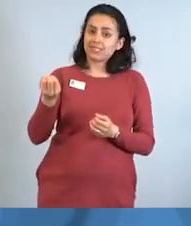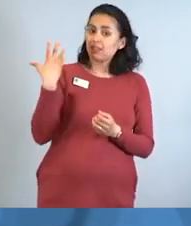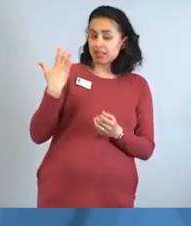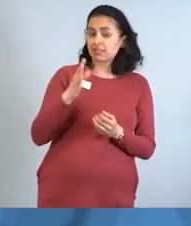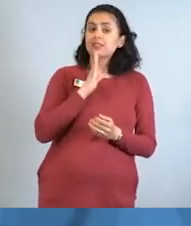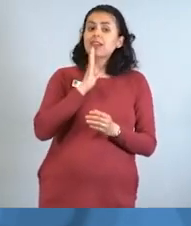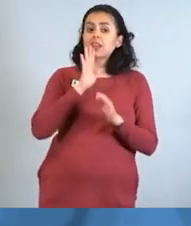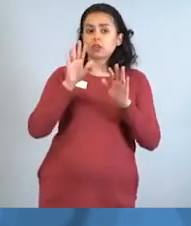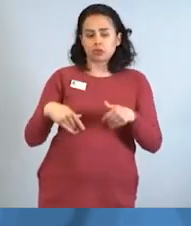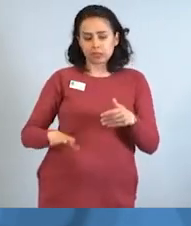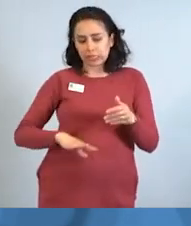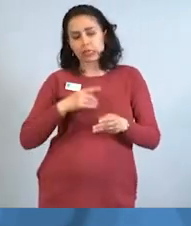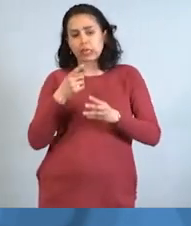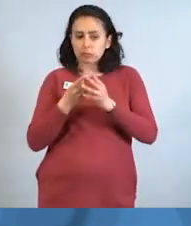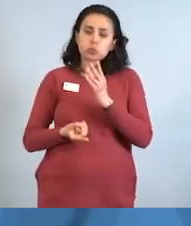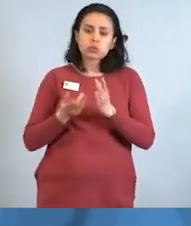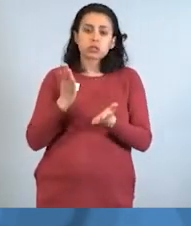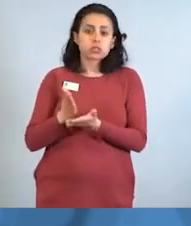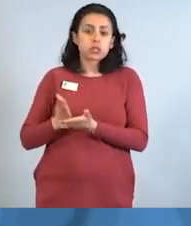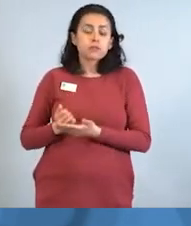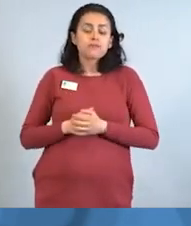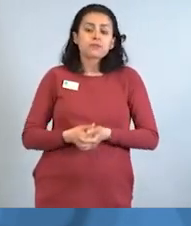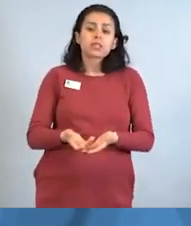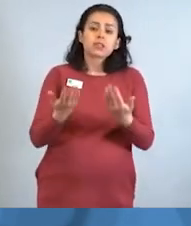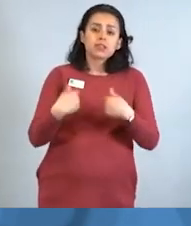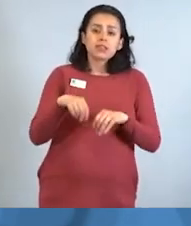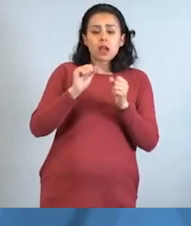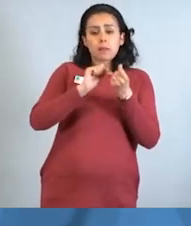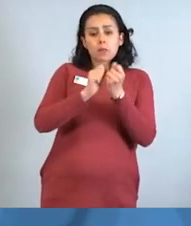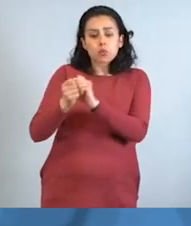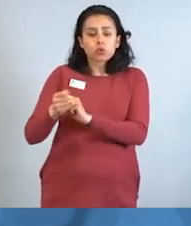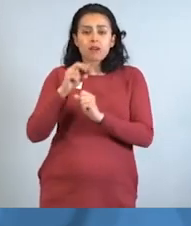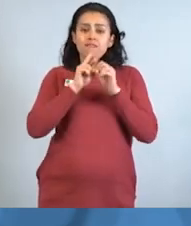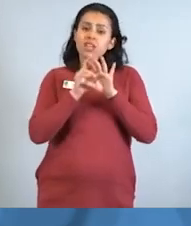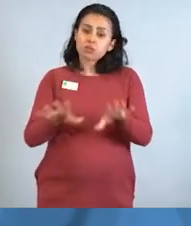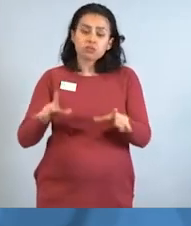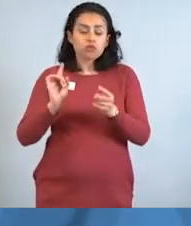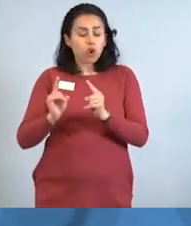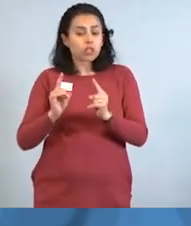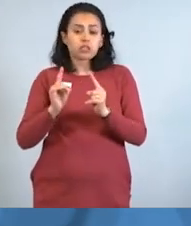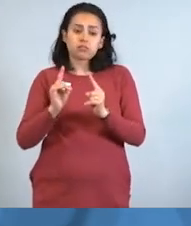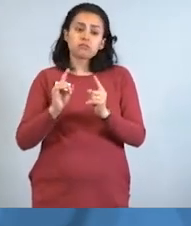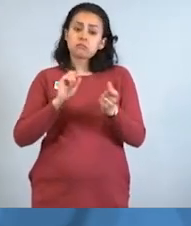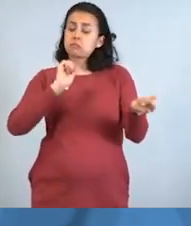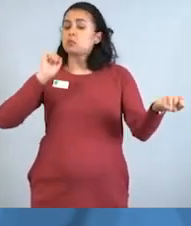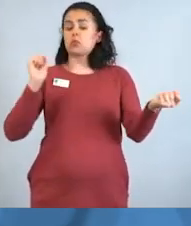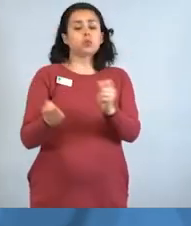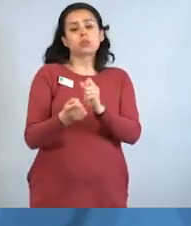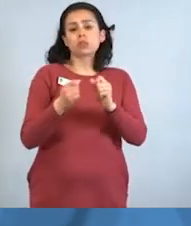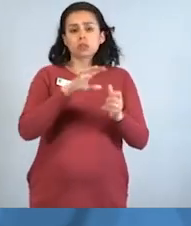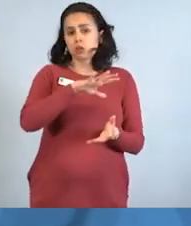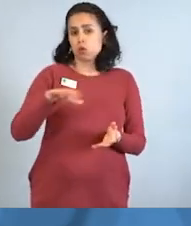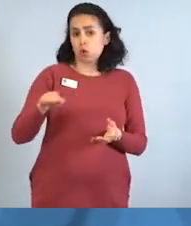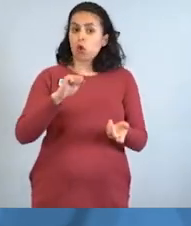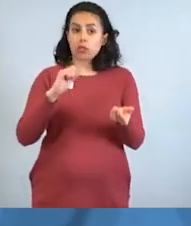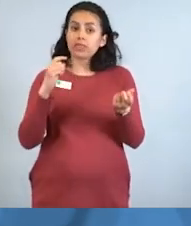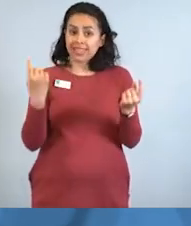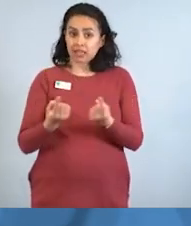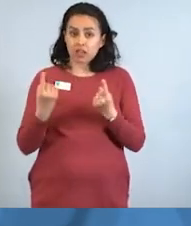Muuntovirukset saattavat muuttaa tilanteen sekä RNA- että adenovirusvektorirokotteen osalta.